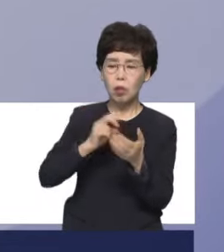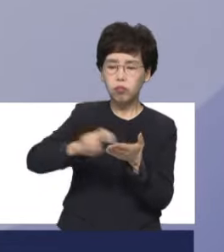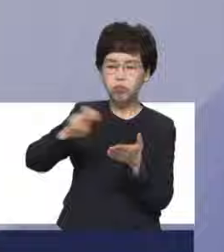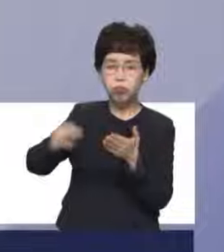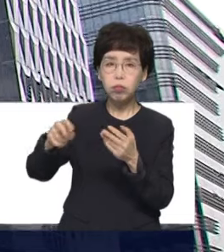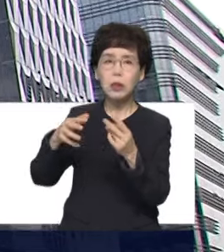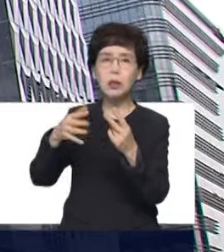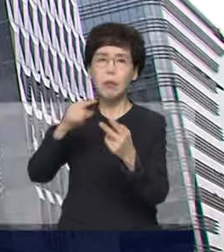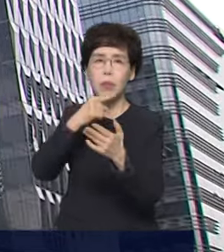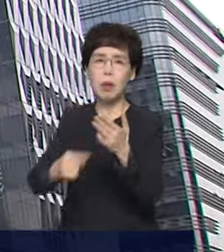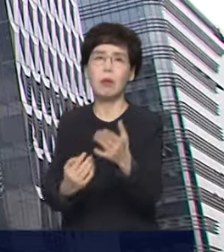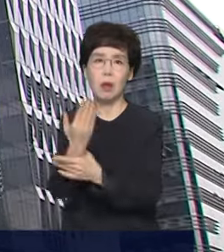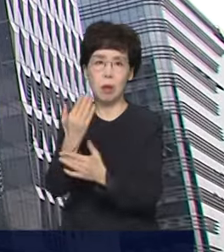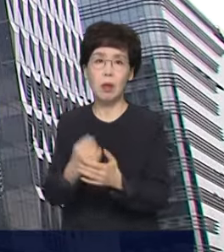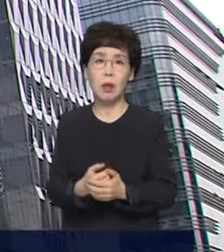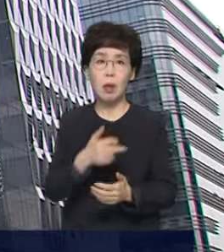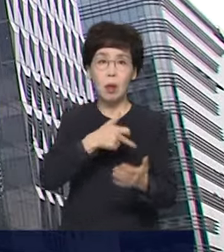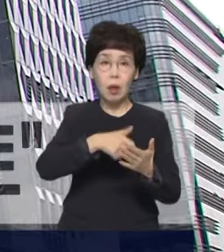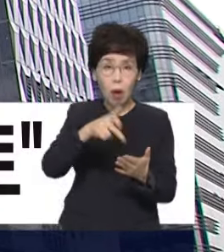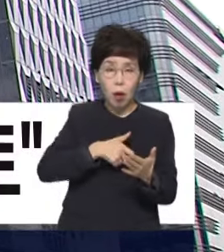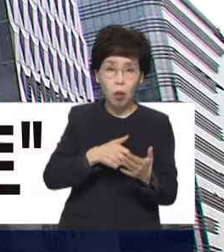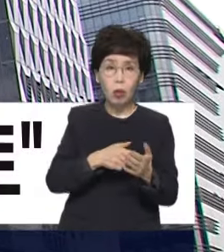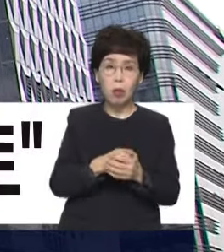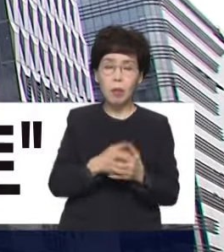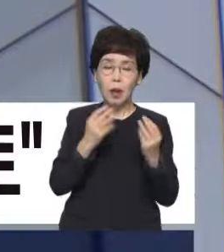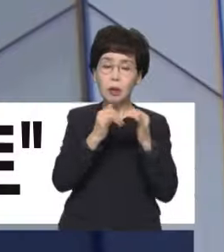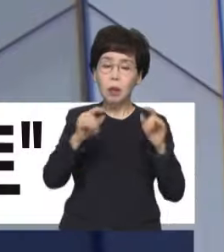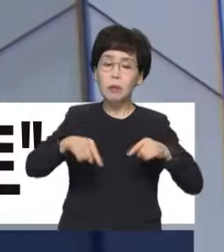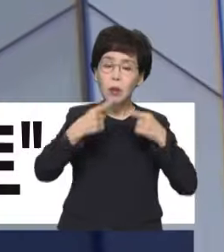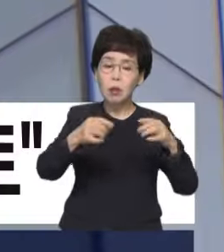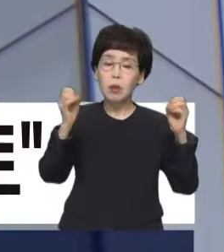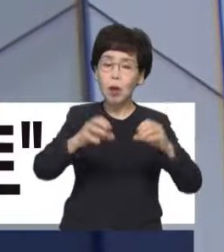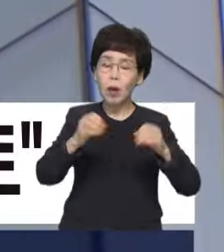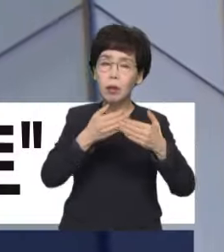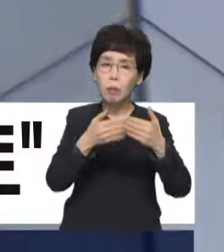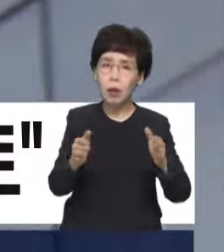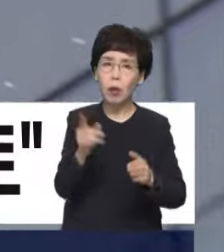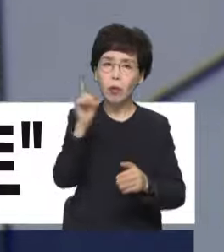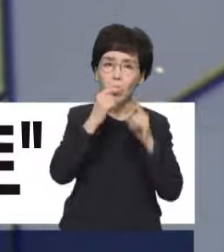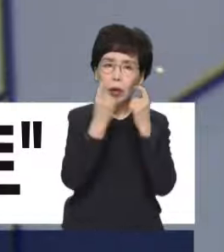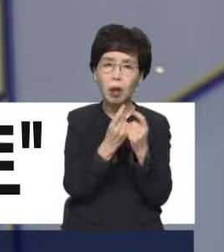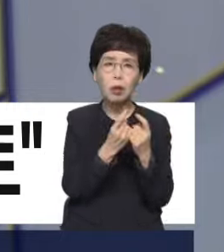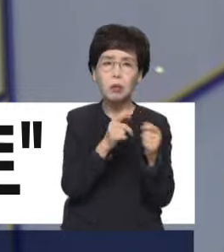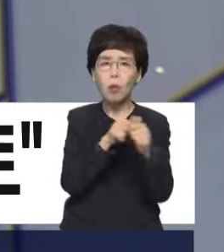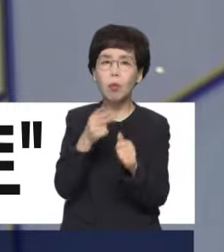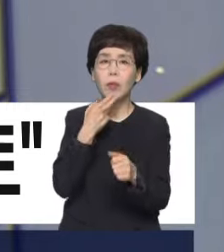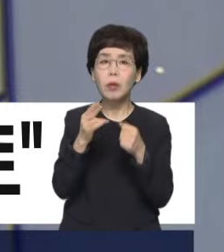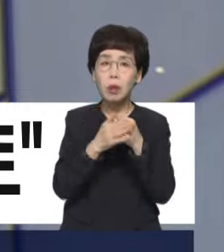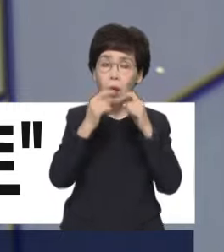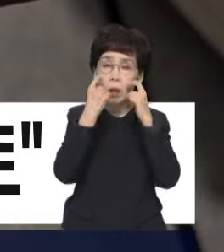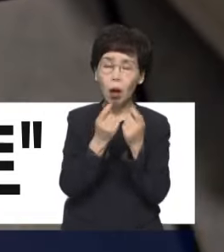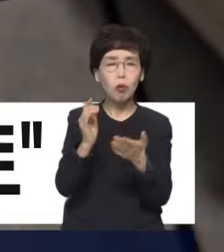(기자) 카카오 측은 오픈채팅방 ID에는 어떠한 개인정보도 포함하고 있지 않아